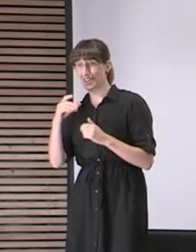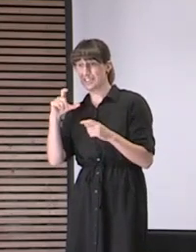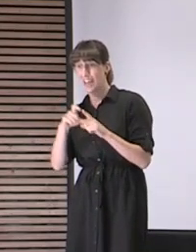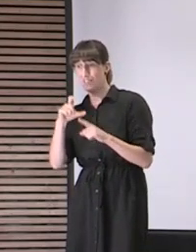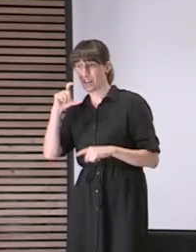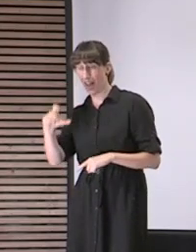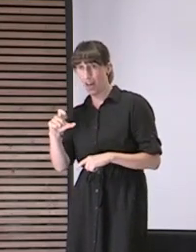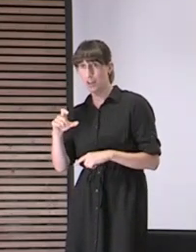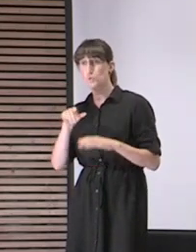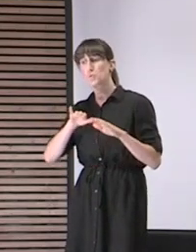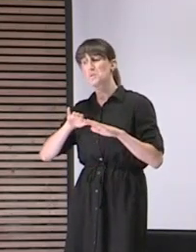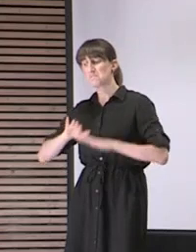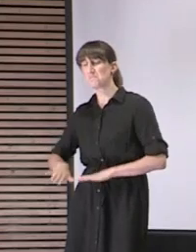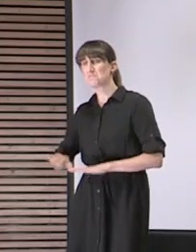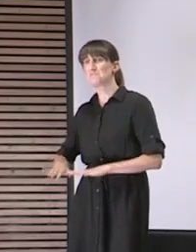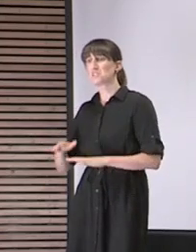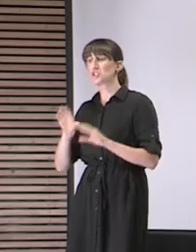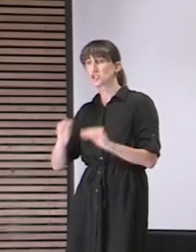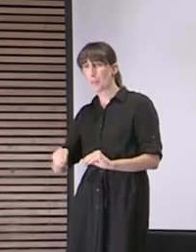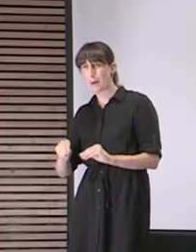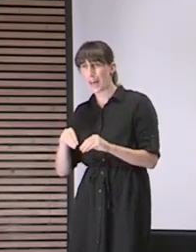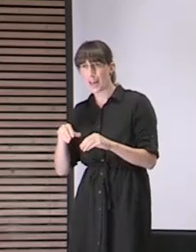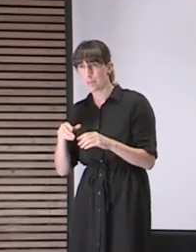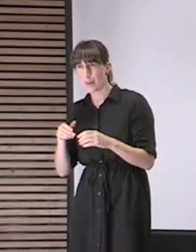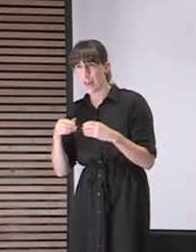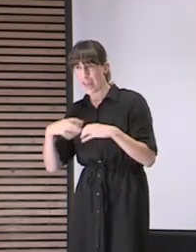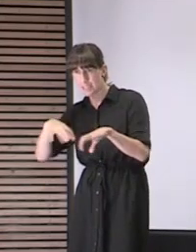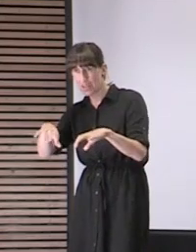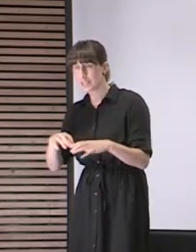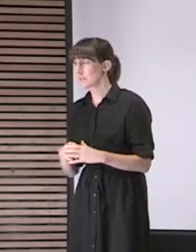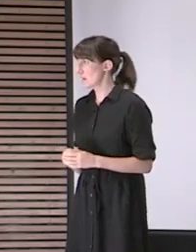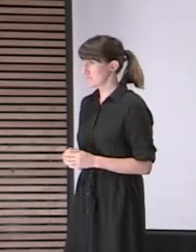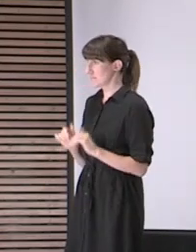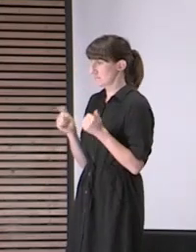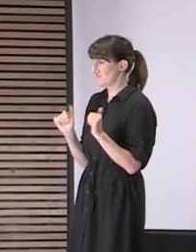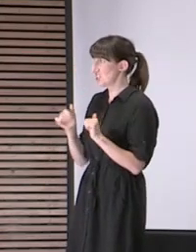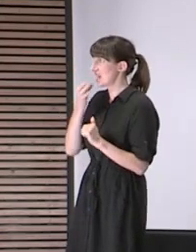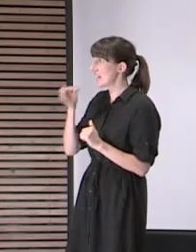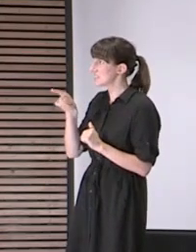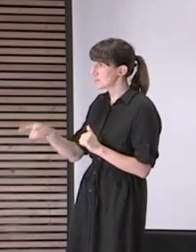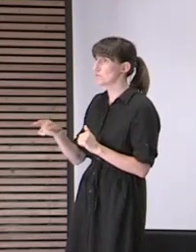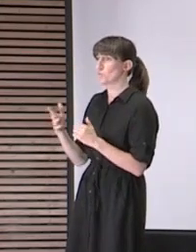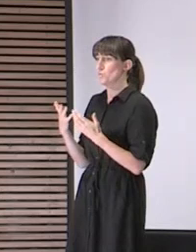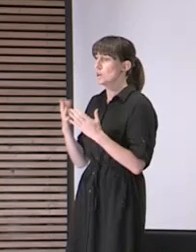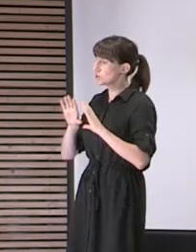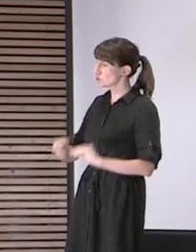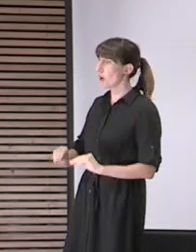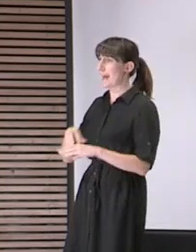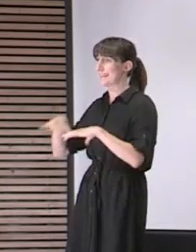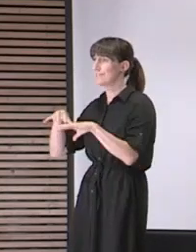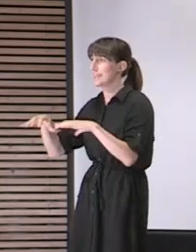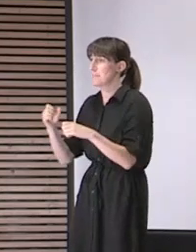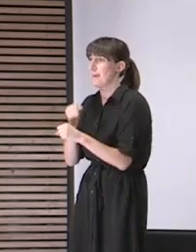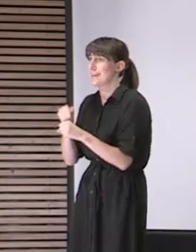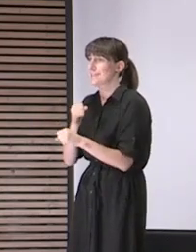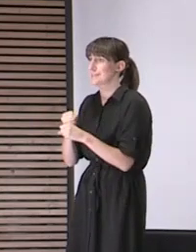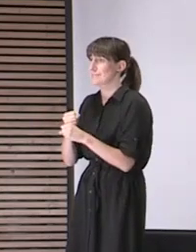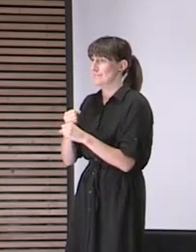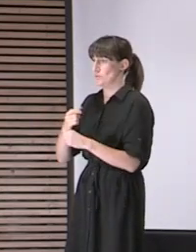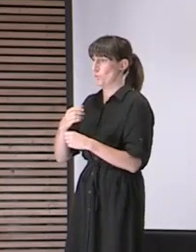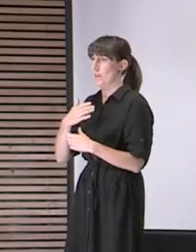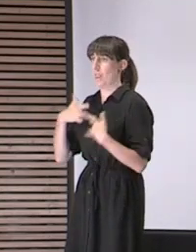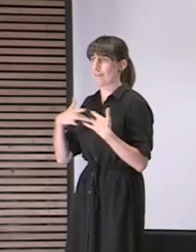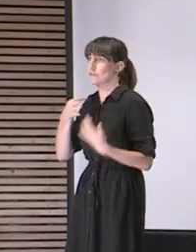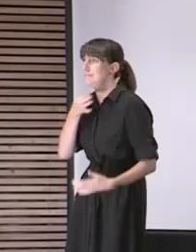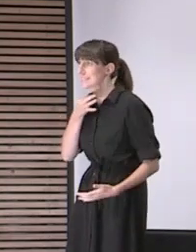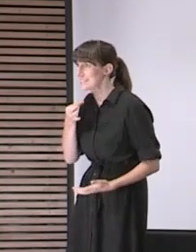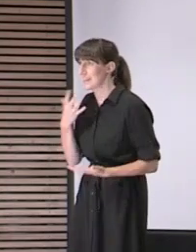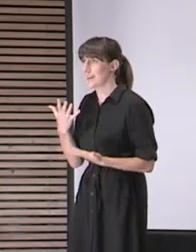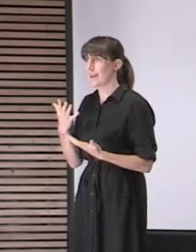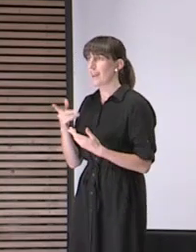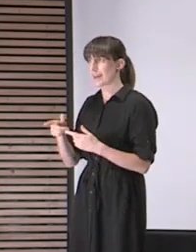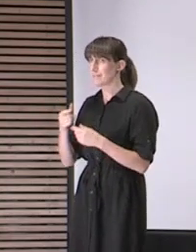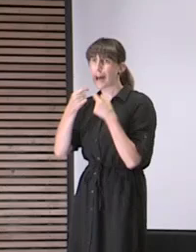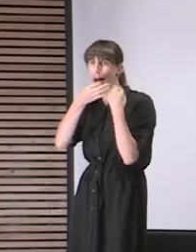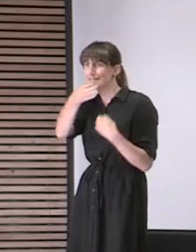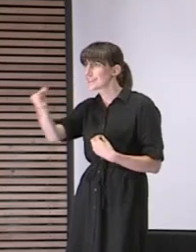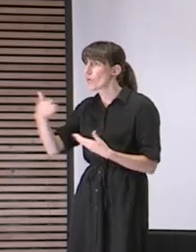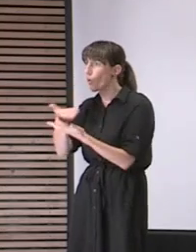he discutido en privado y